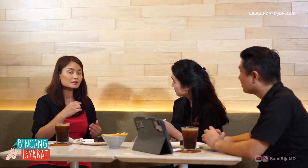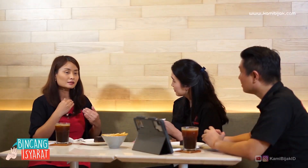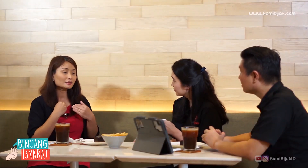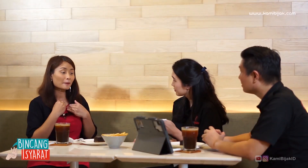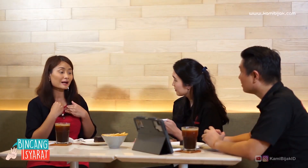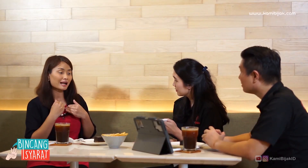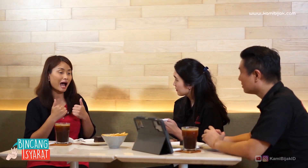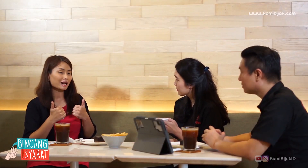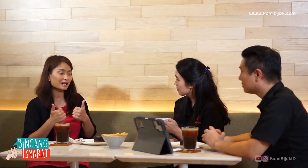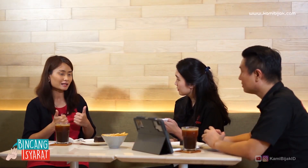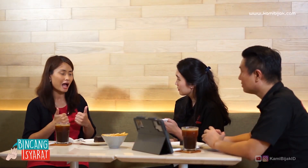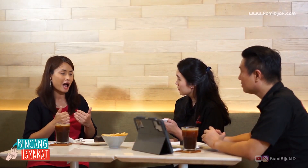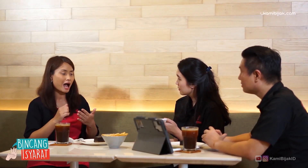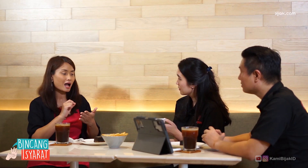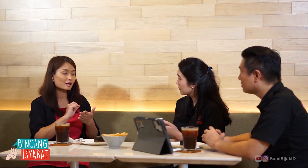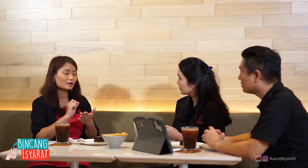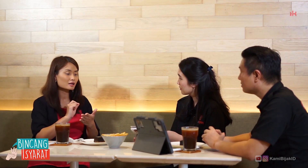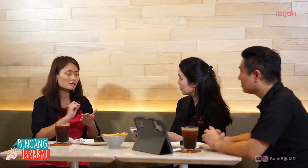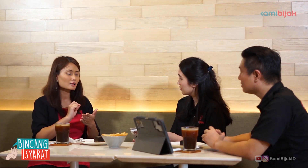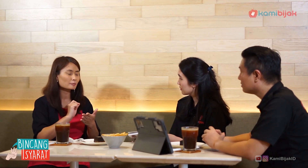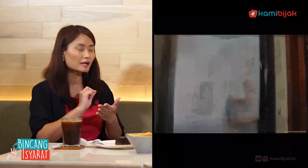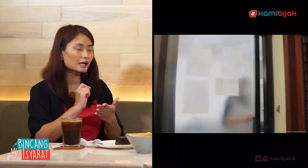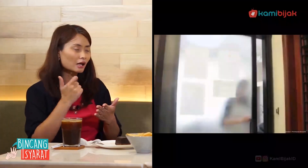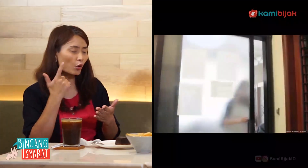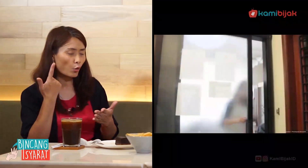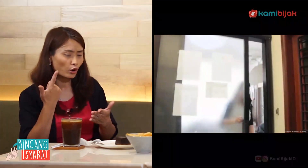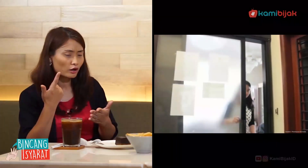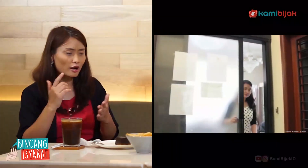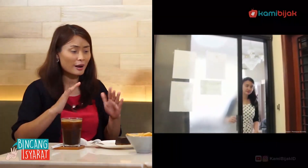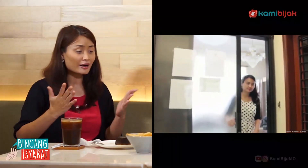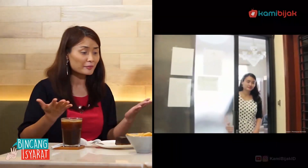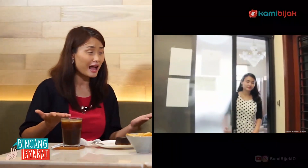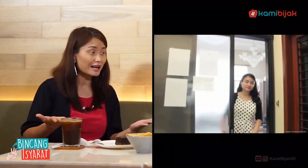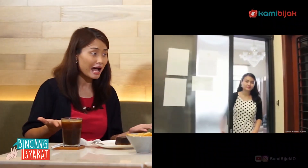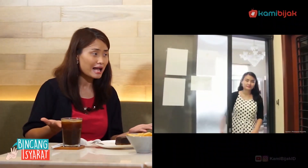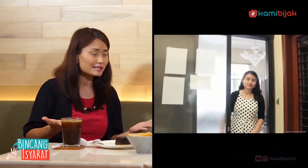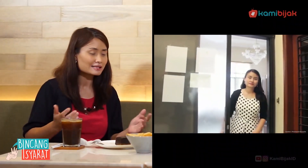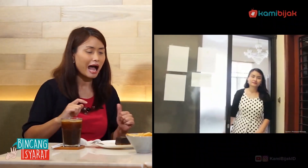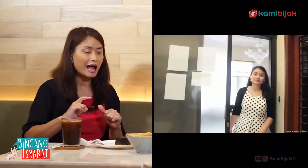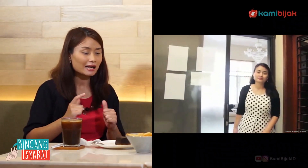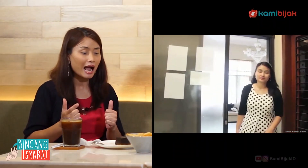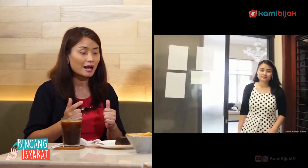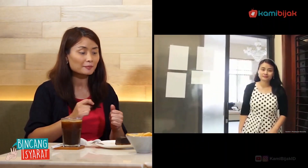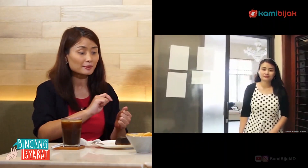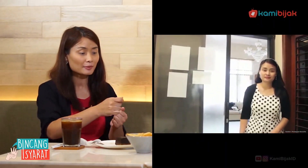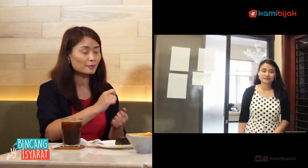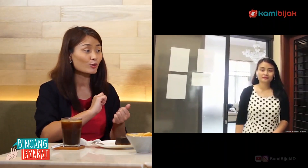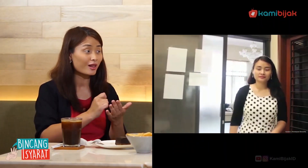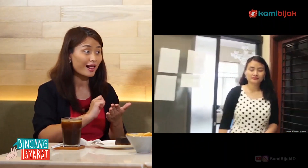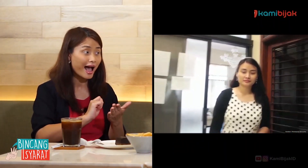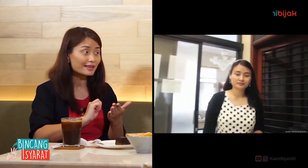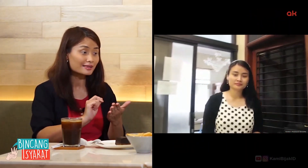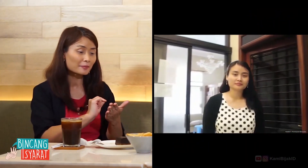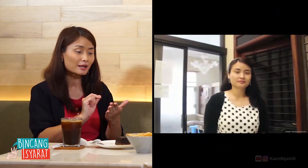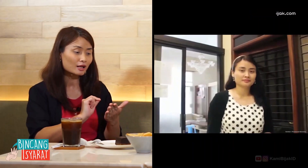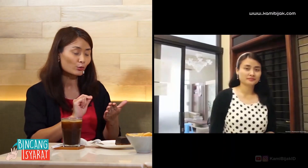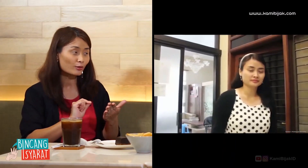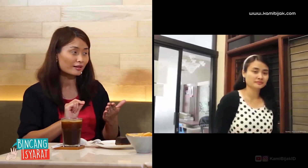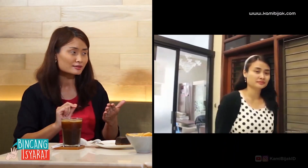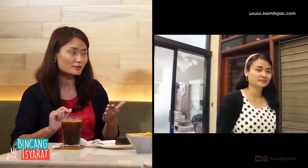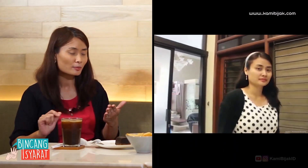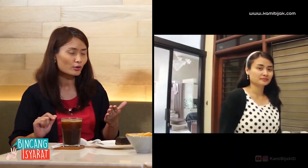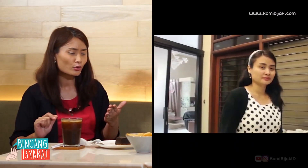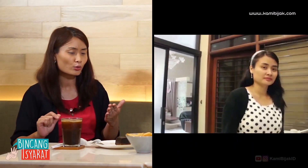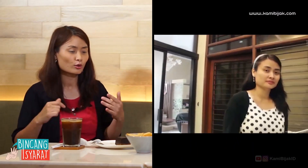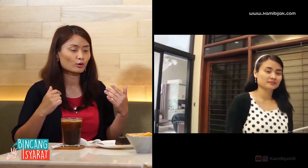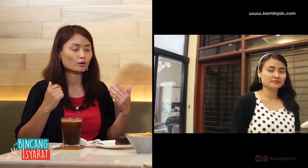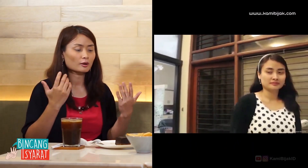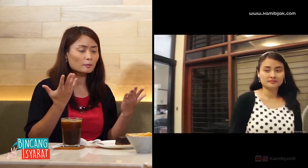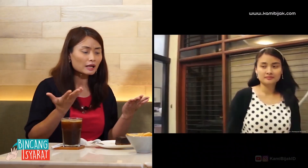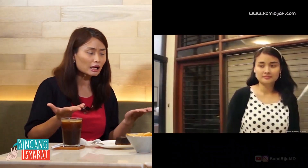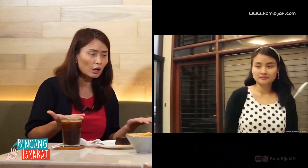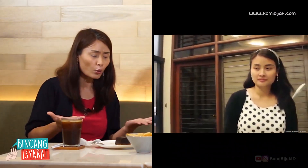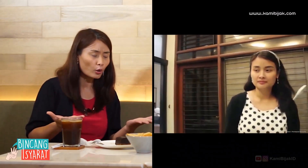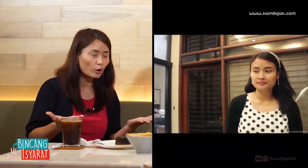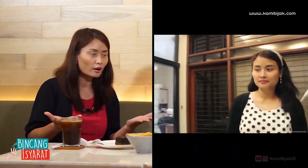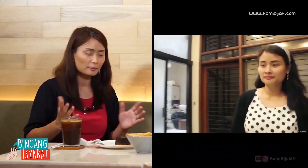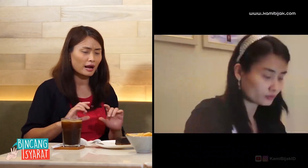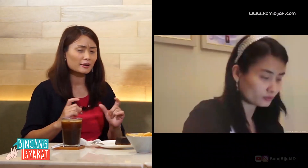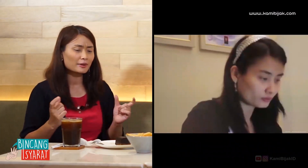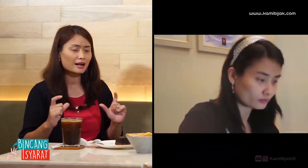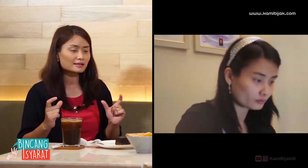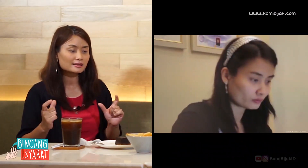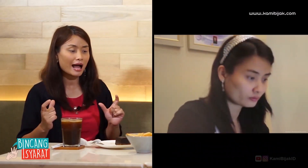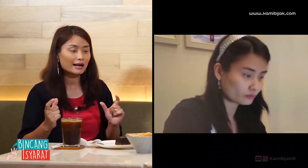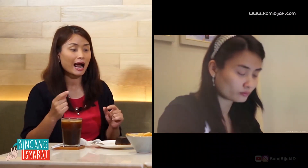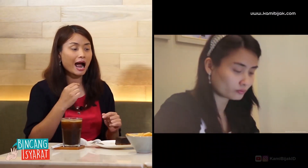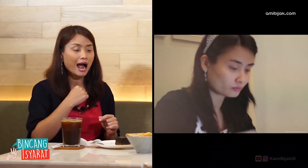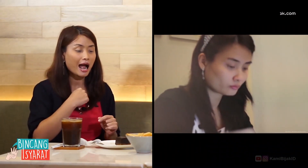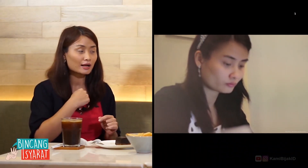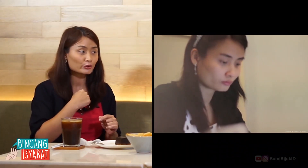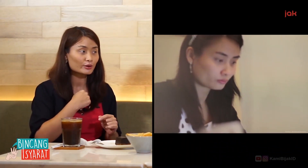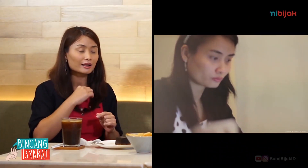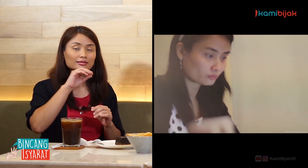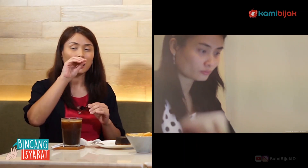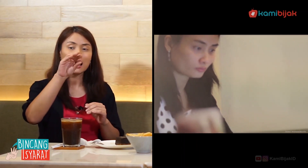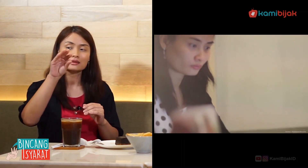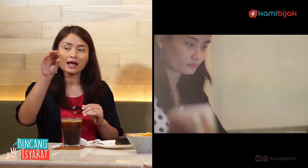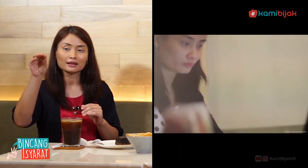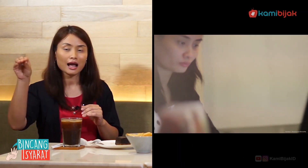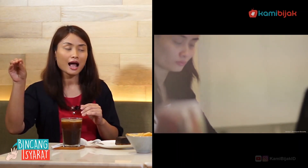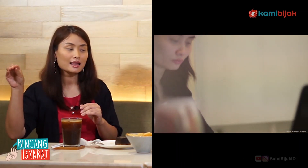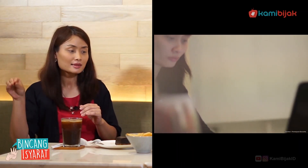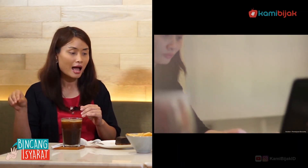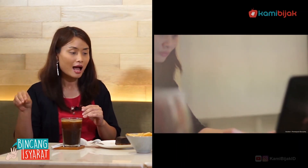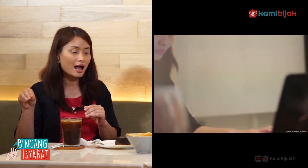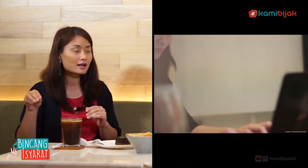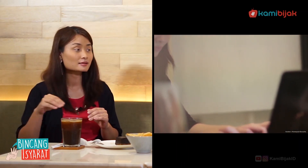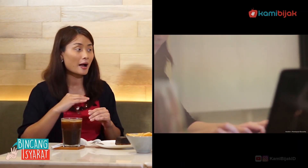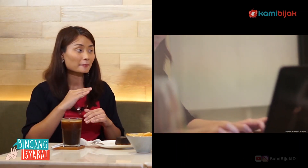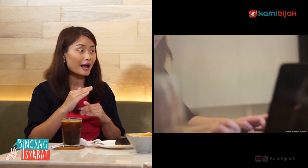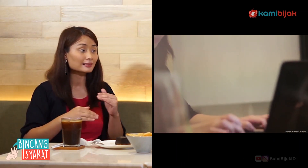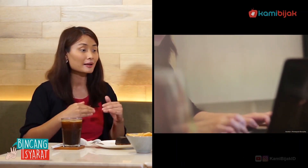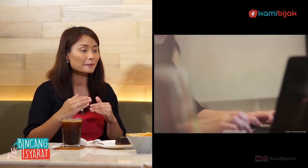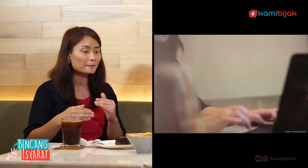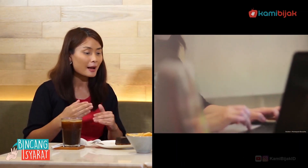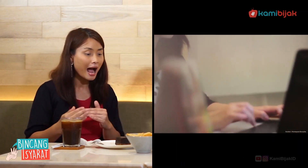sebenarnya bingung bagaimana cara menulis buku, aku tanya-tanya sama teman.